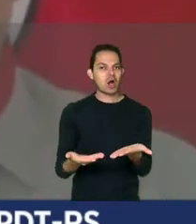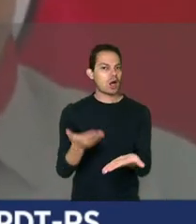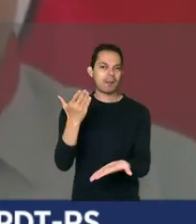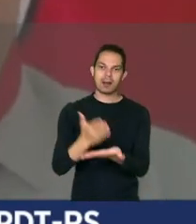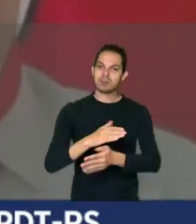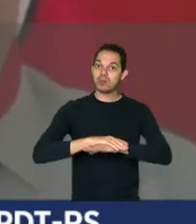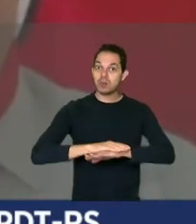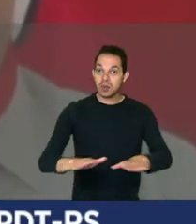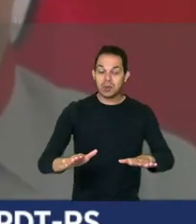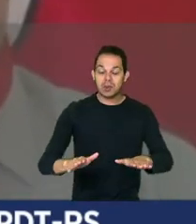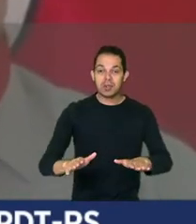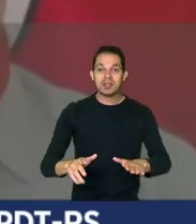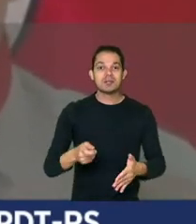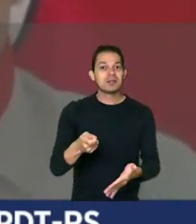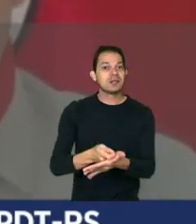A PROVA DE VIDA CAIU E É A